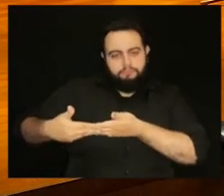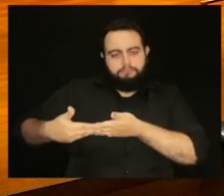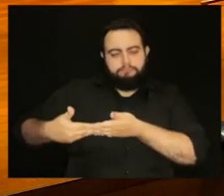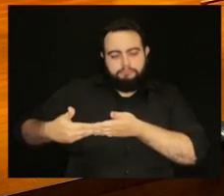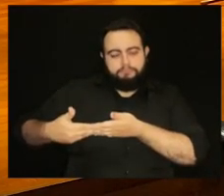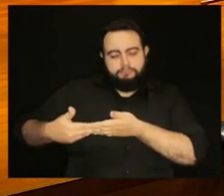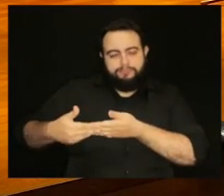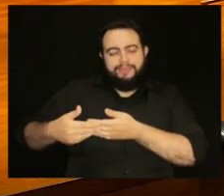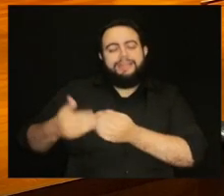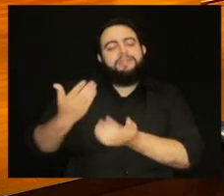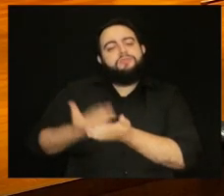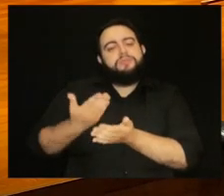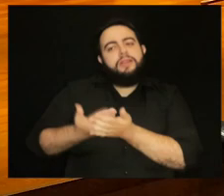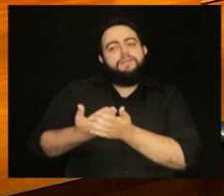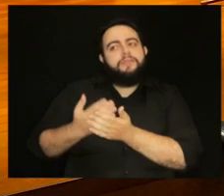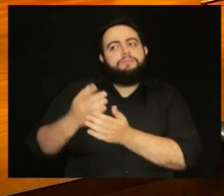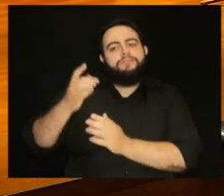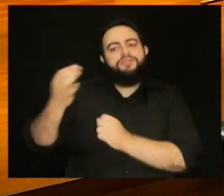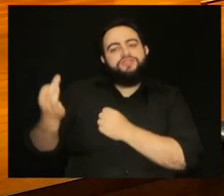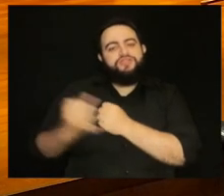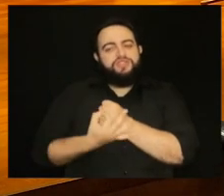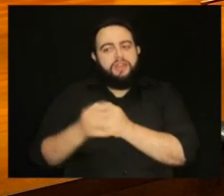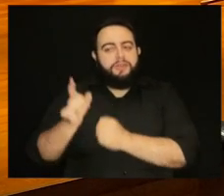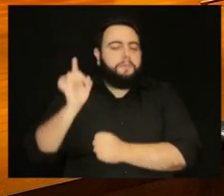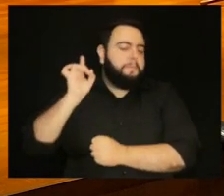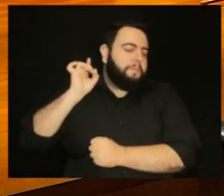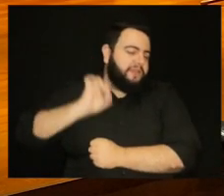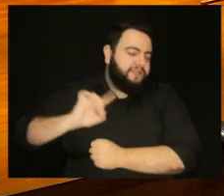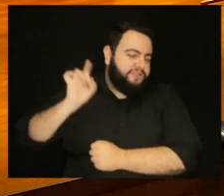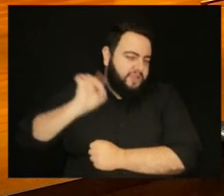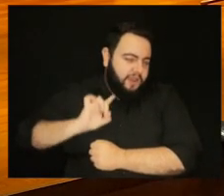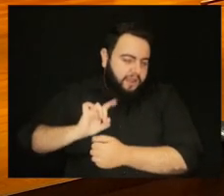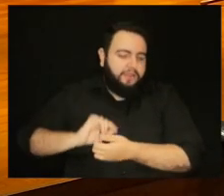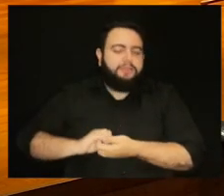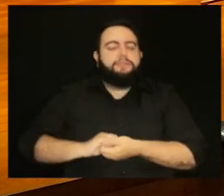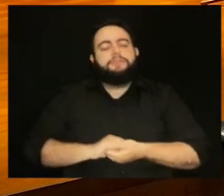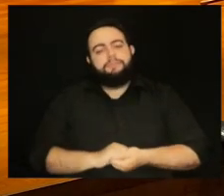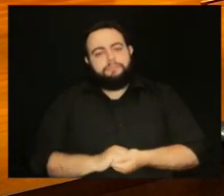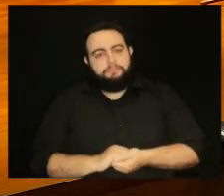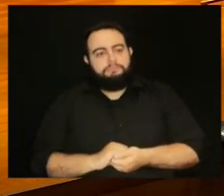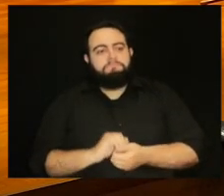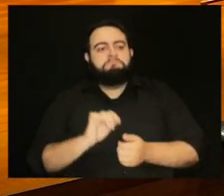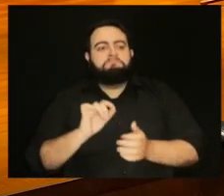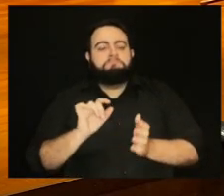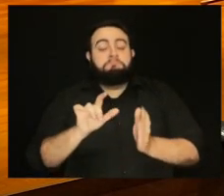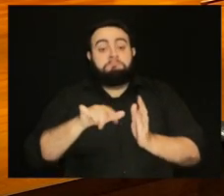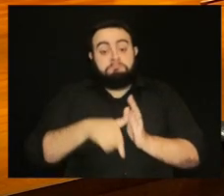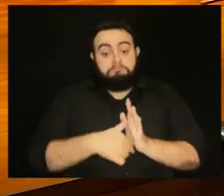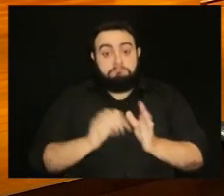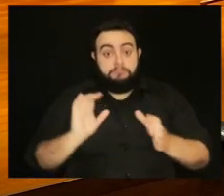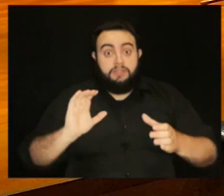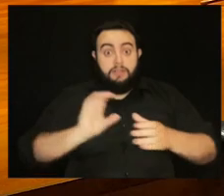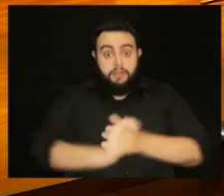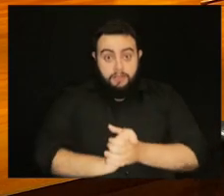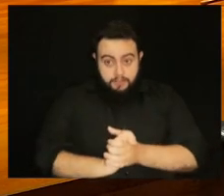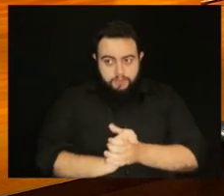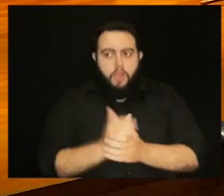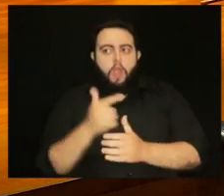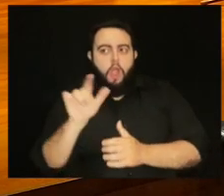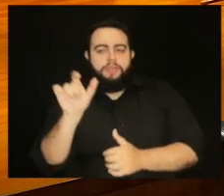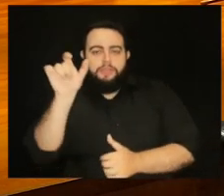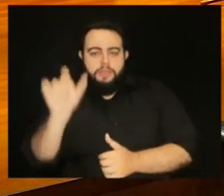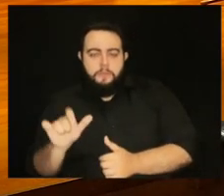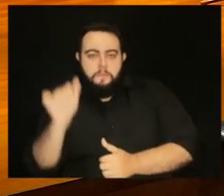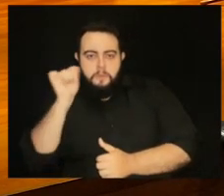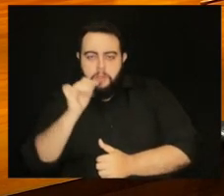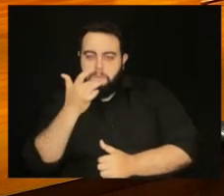filho. No meio disso ele casou-se evidentemente com uma mulher branca, continuou fazendo filhos.